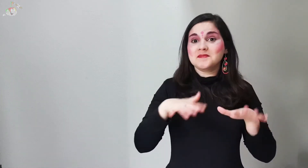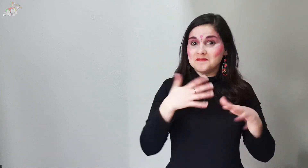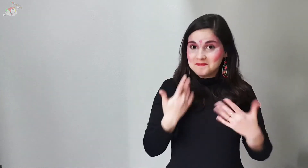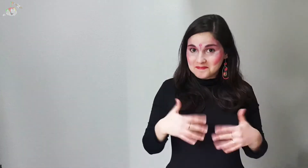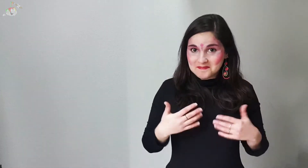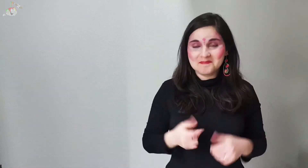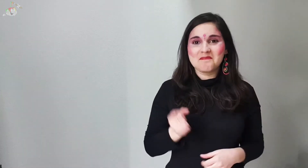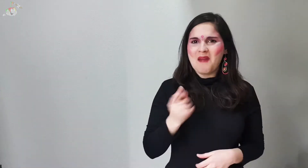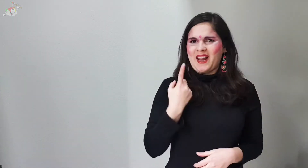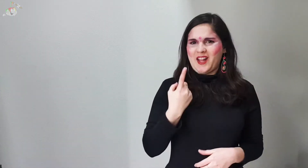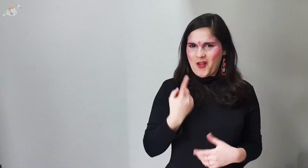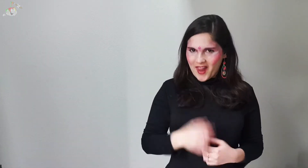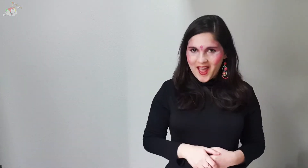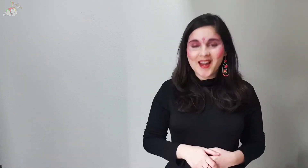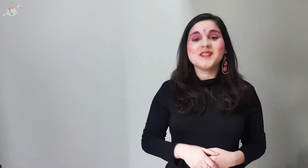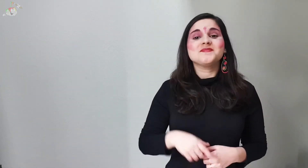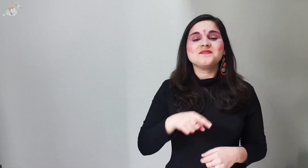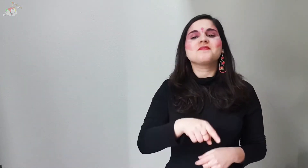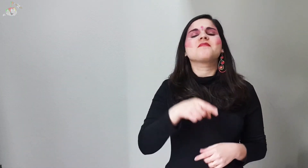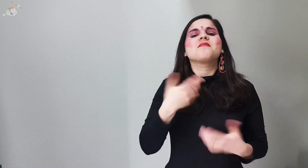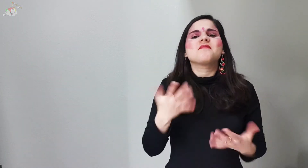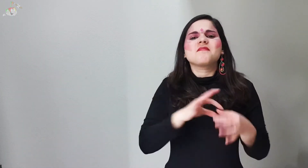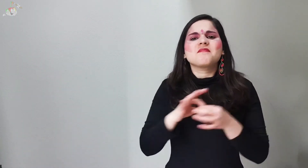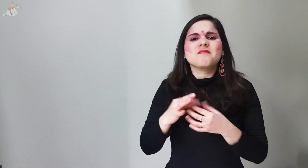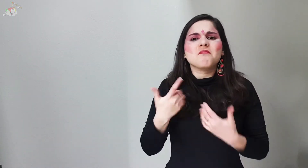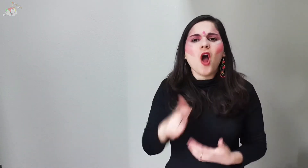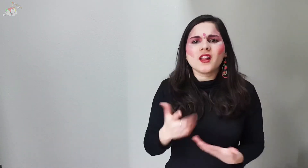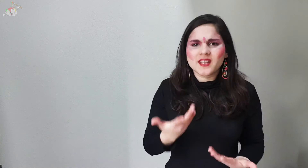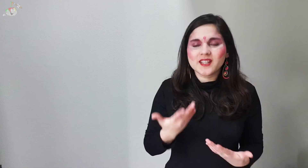E' particolare. Perché si fa?